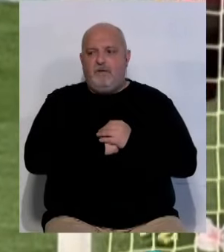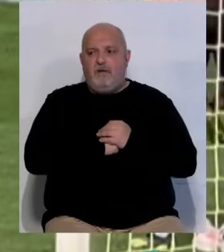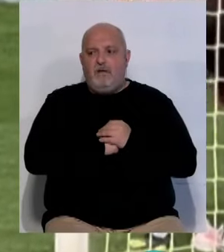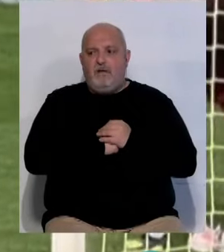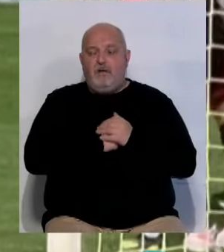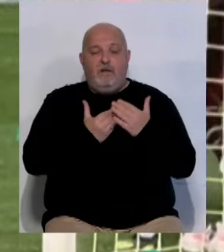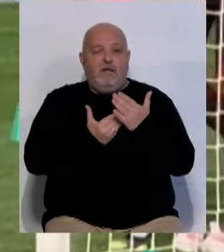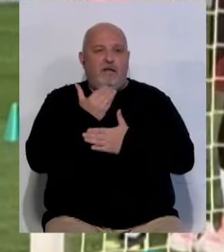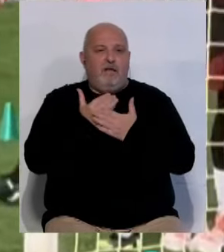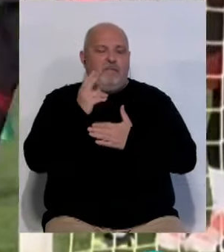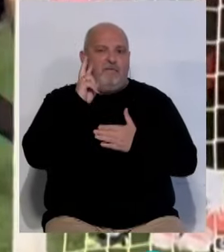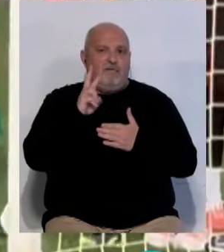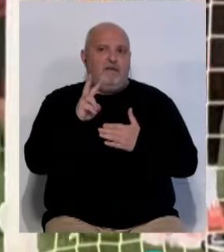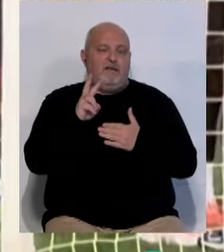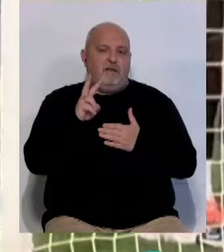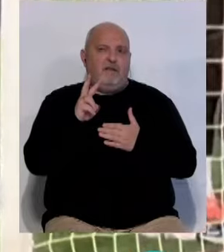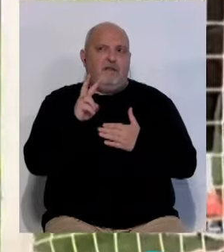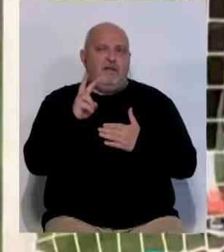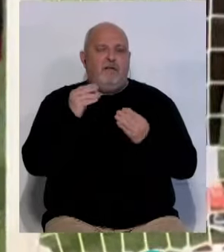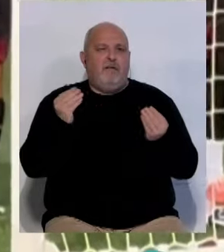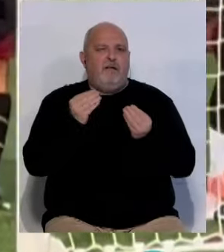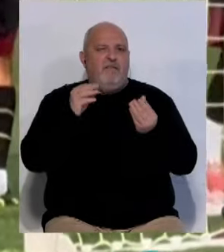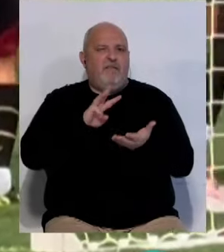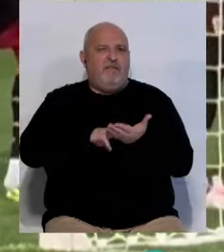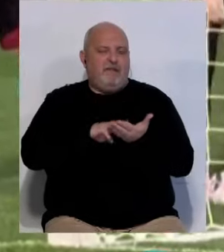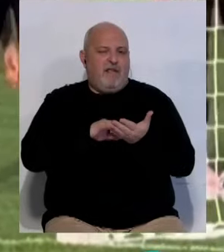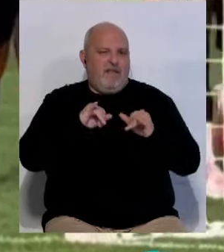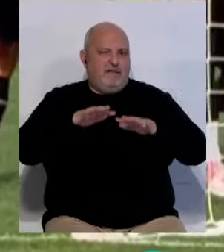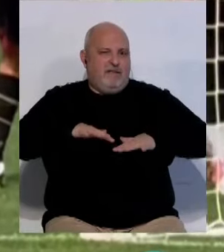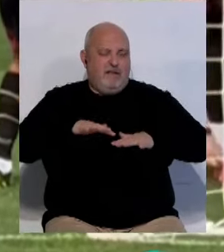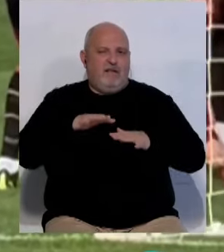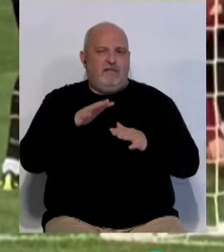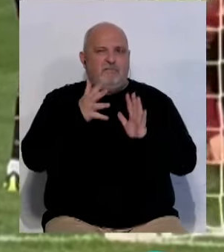estos días ya hemos visto que que que la mejora defensiva está ahí no del discurso de portería